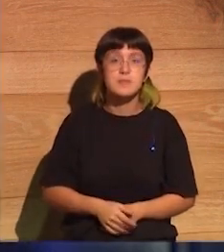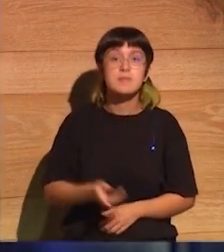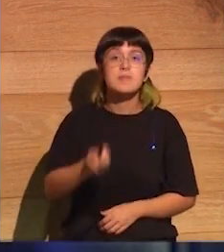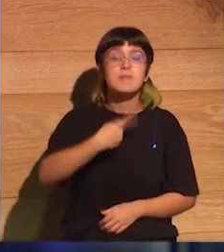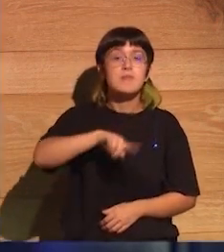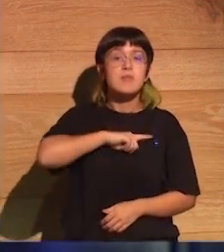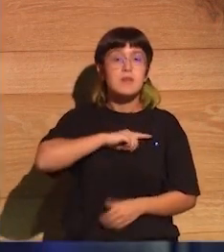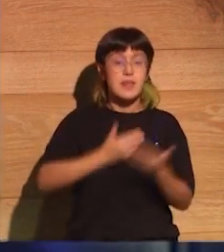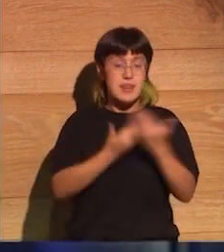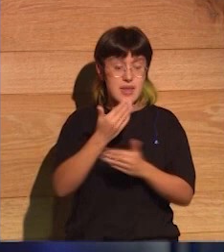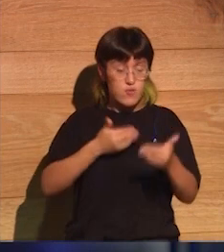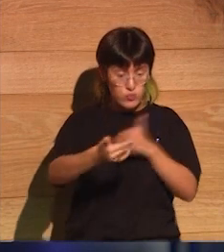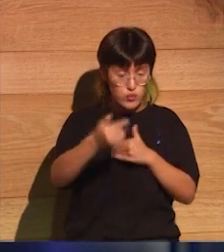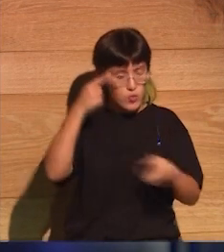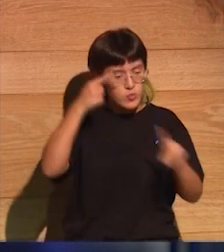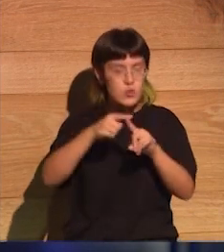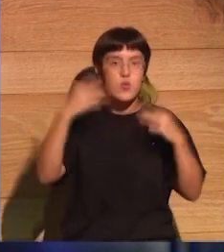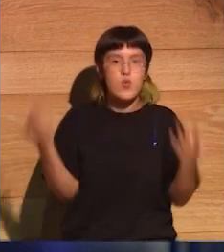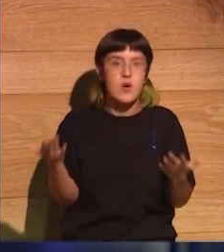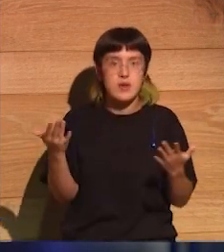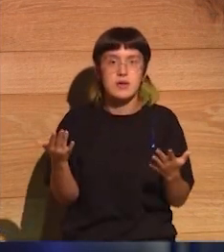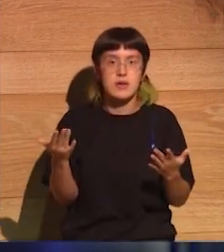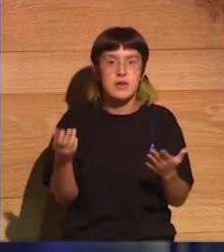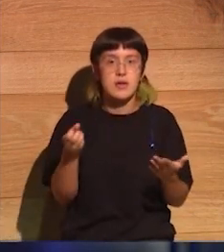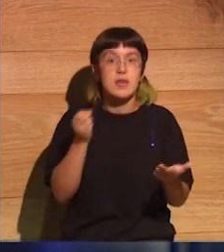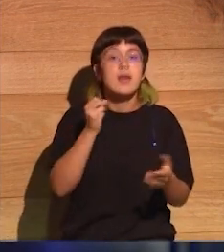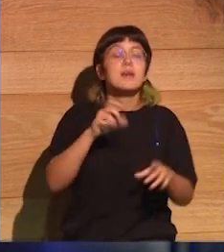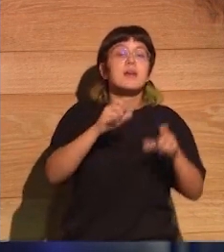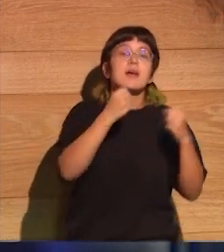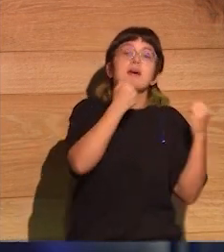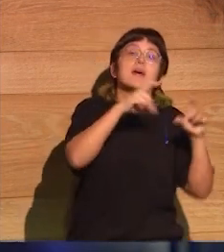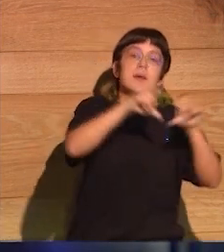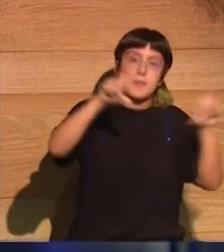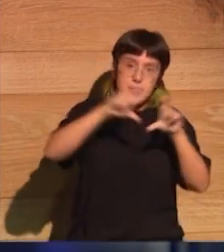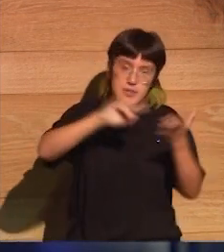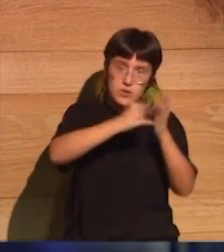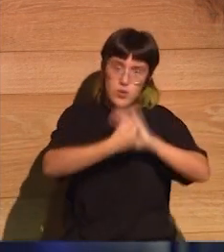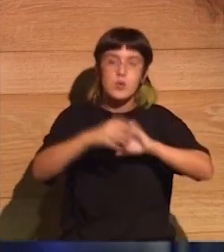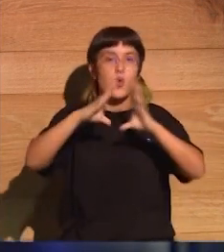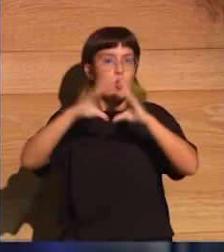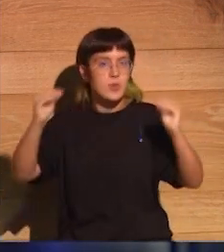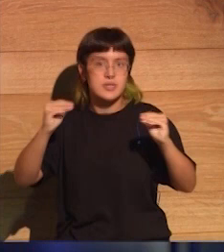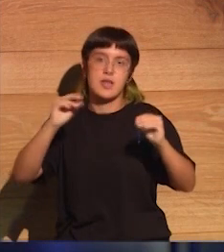y de futuro será el de aunar los retos que tienen empresas tecnológicas, universidades, compañías y startups,